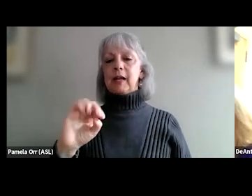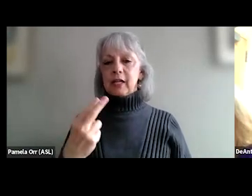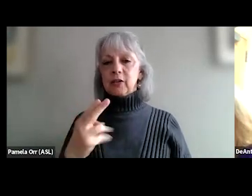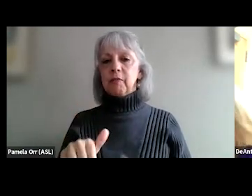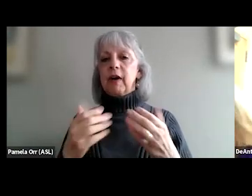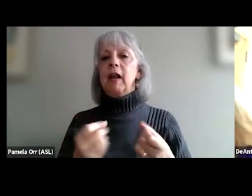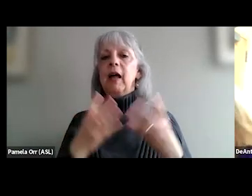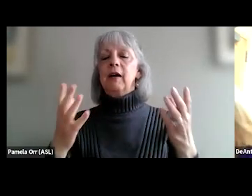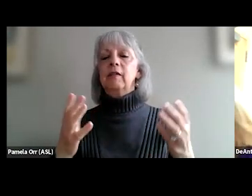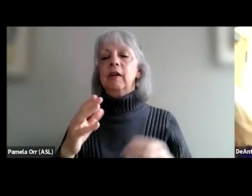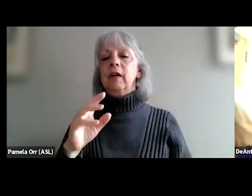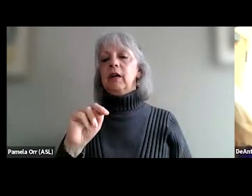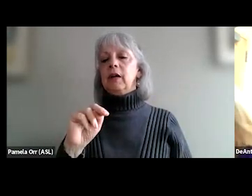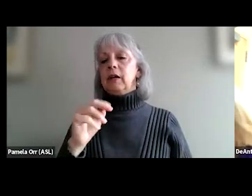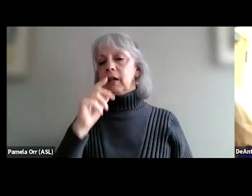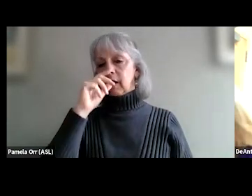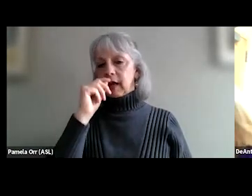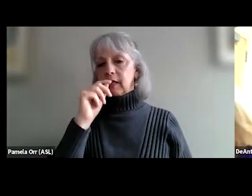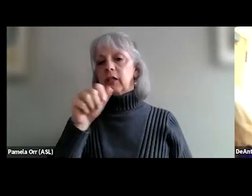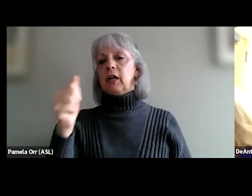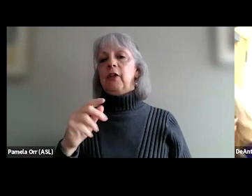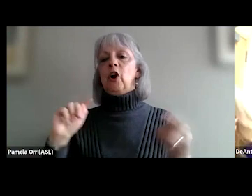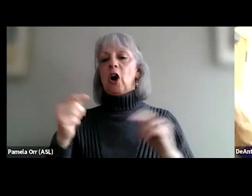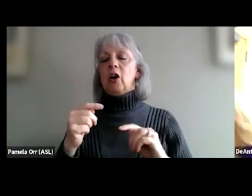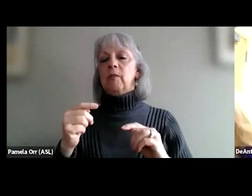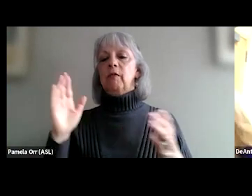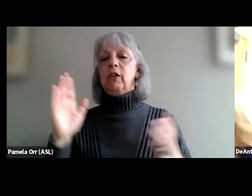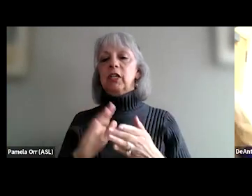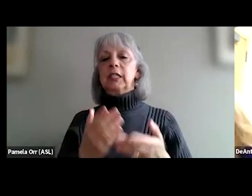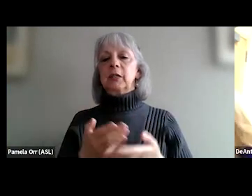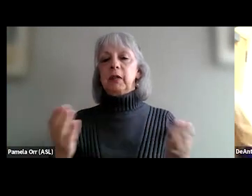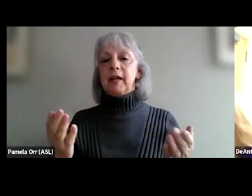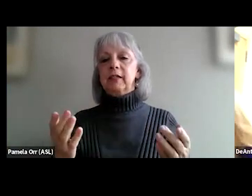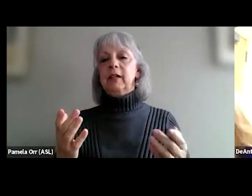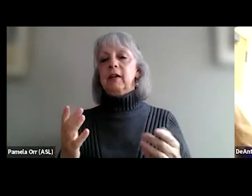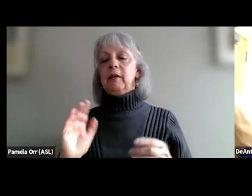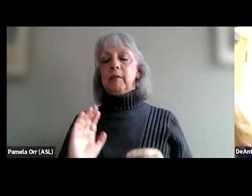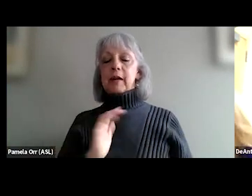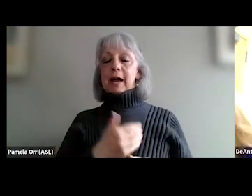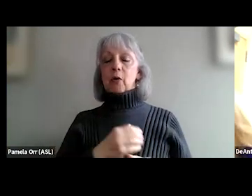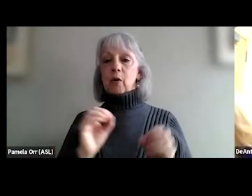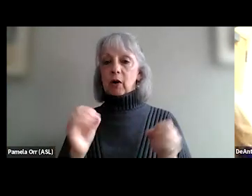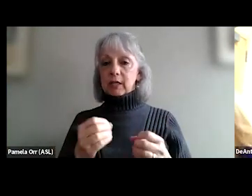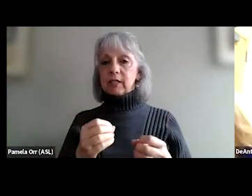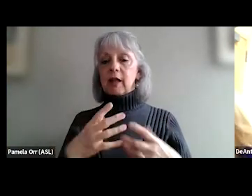y otros suministros de reducción de daños, mientras que nuestra organización los Centros de Atención de Salud a la Familia